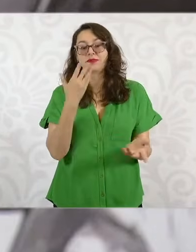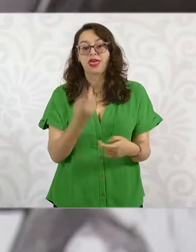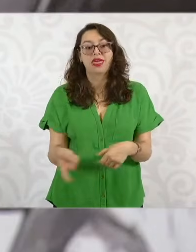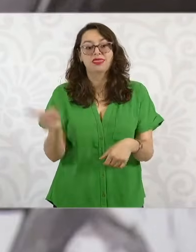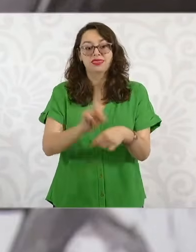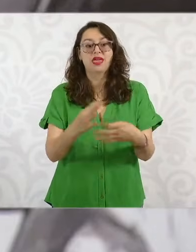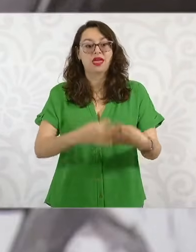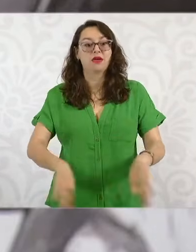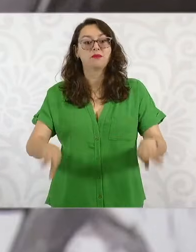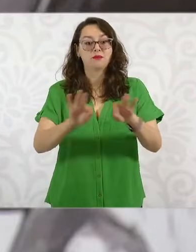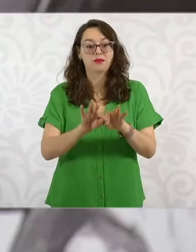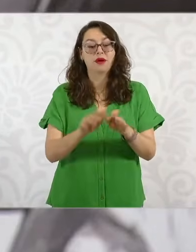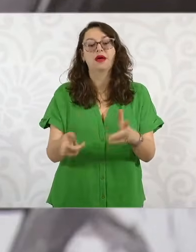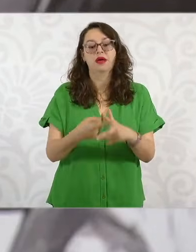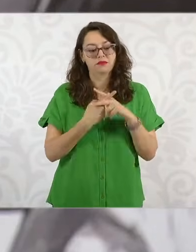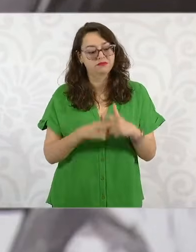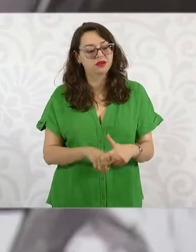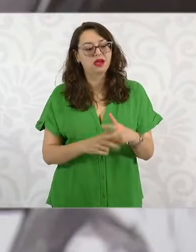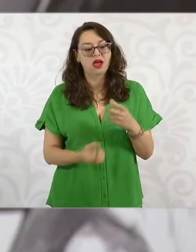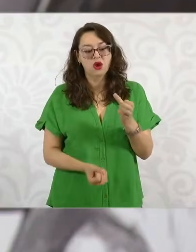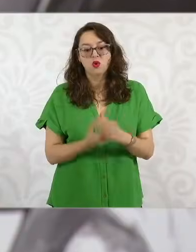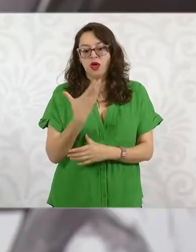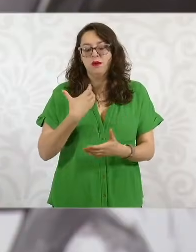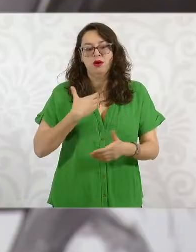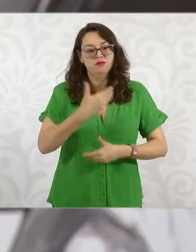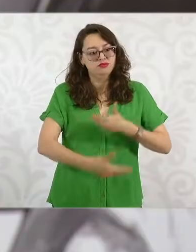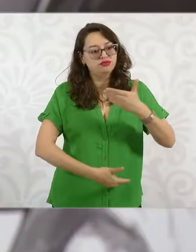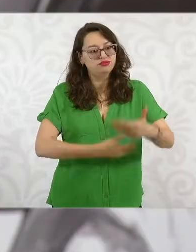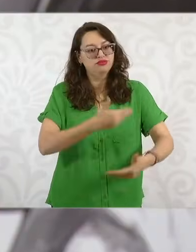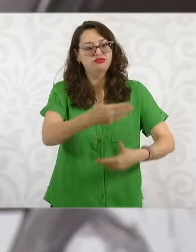en que esa inversión empieza a tornarse realidad. Opel está en México para invertir,